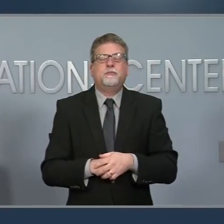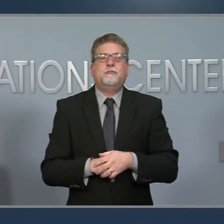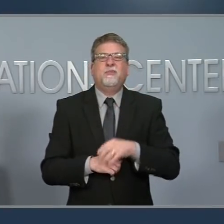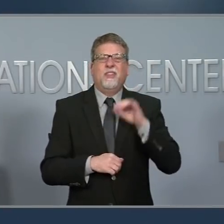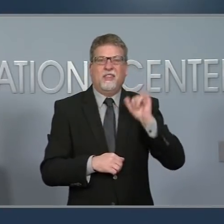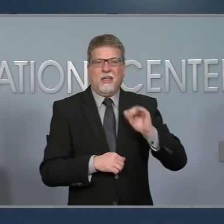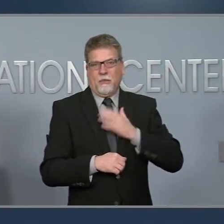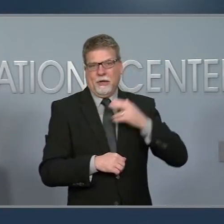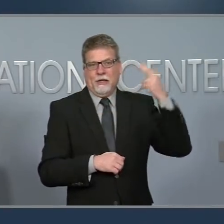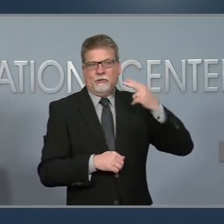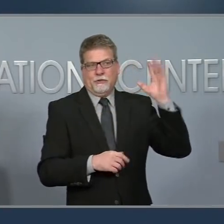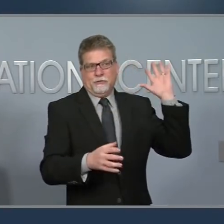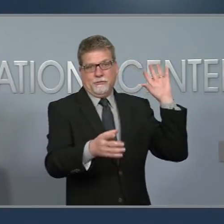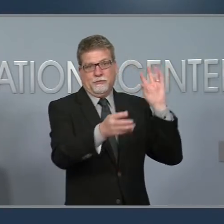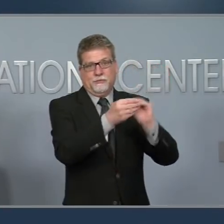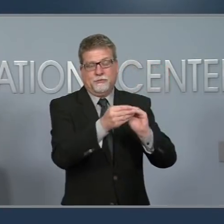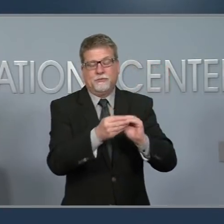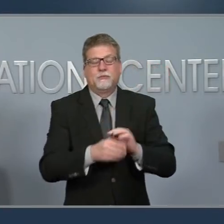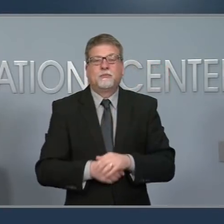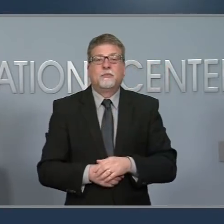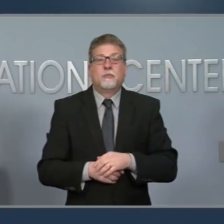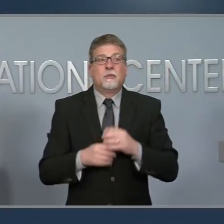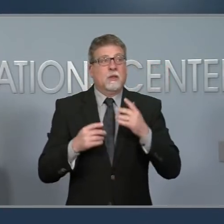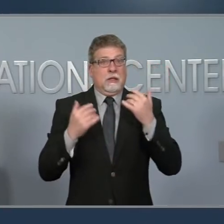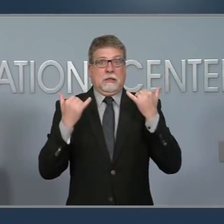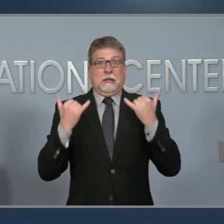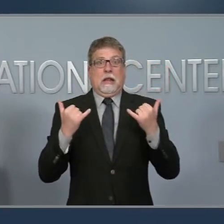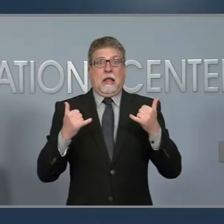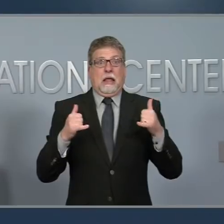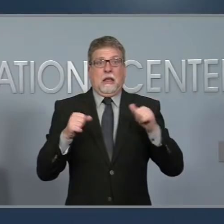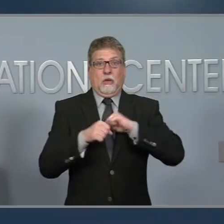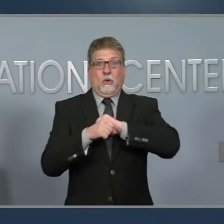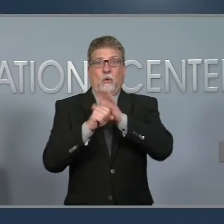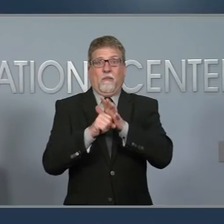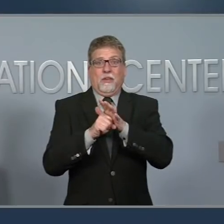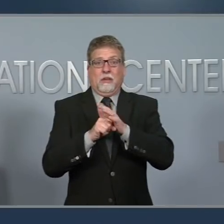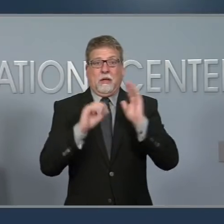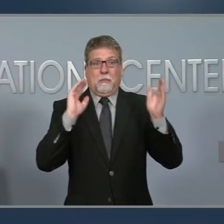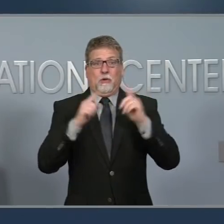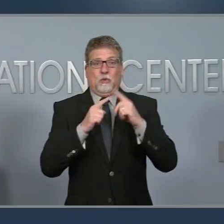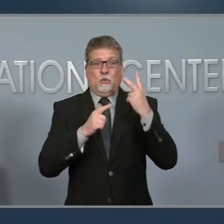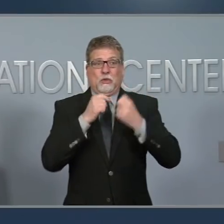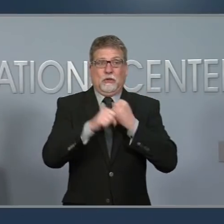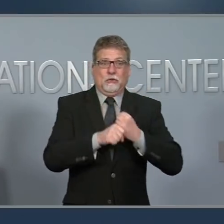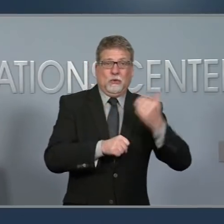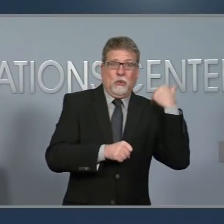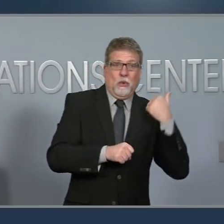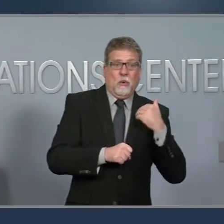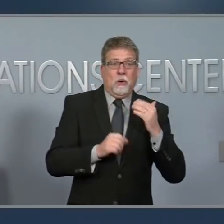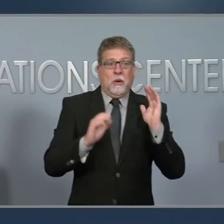años es el setenta por ciento.